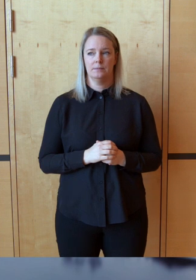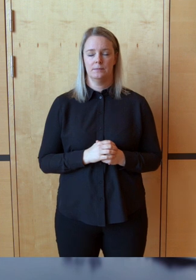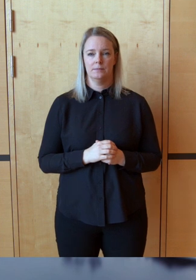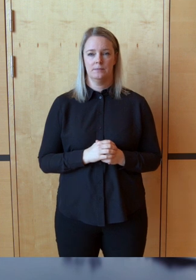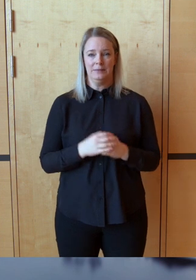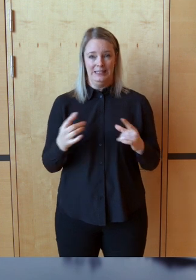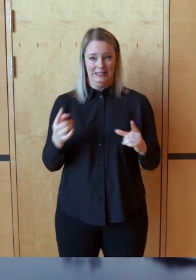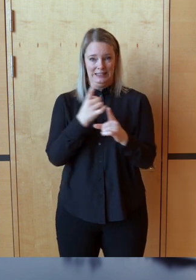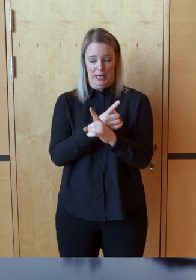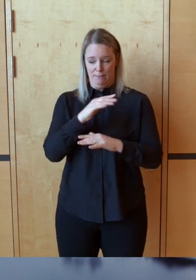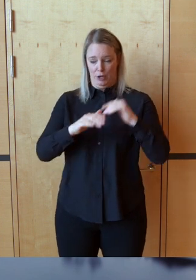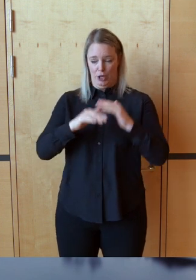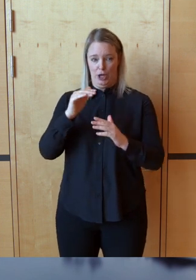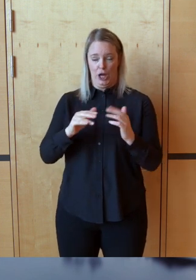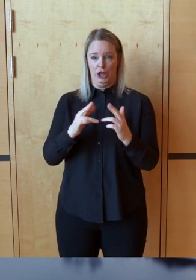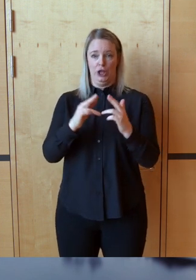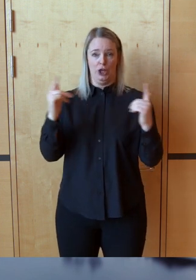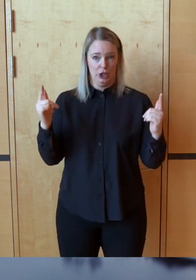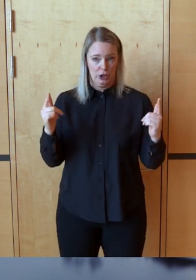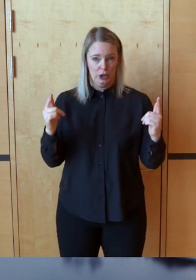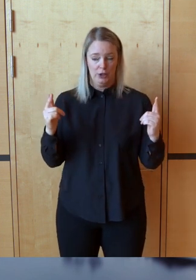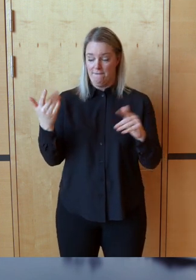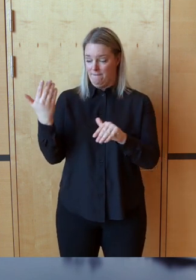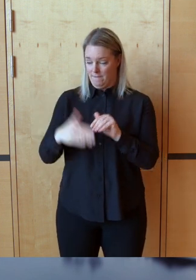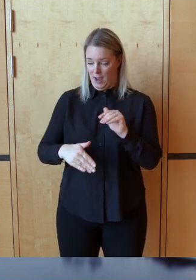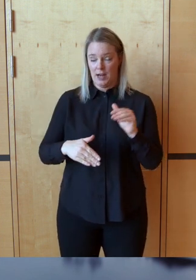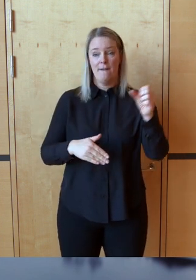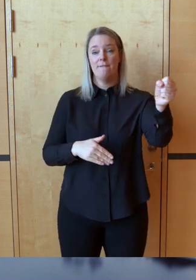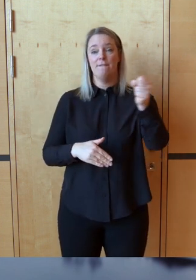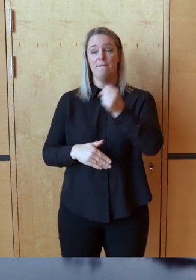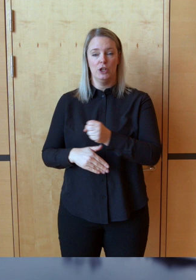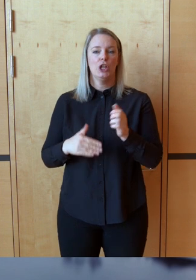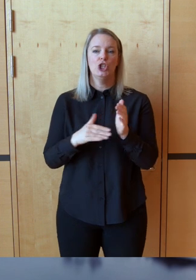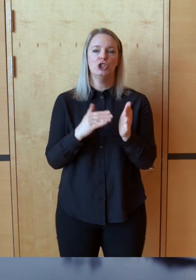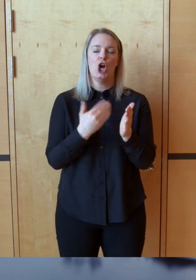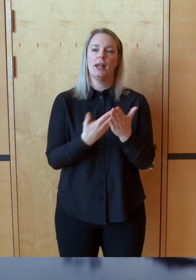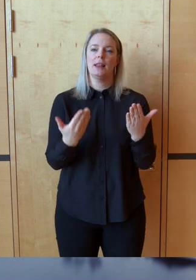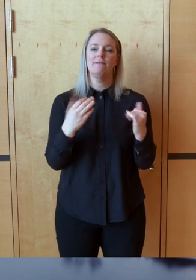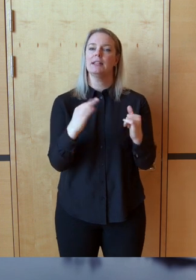En helt ny station som man flyttar in Kommer inte att störa verksamheten innebär ingen